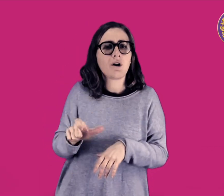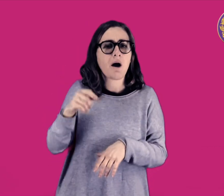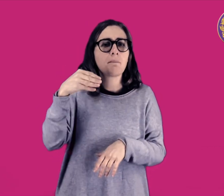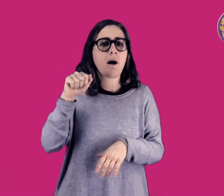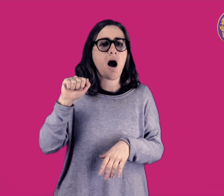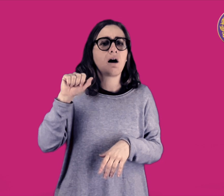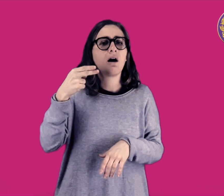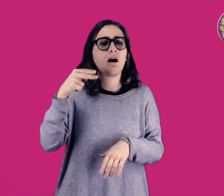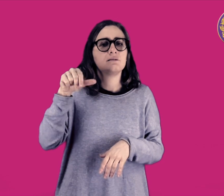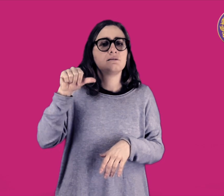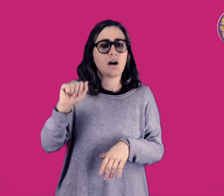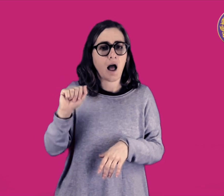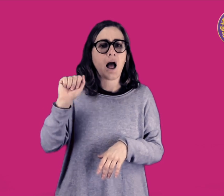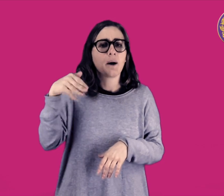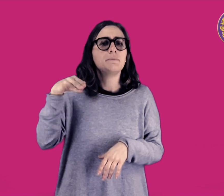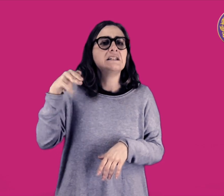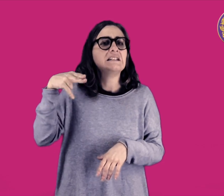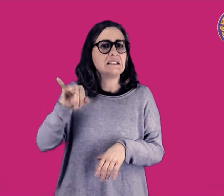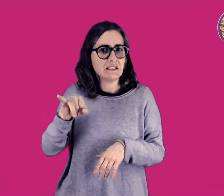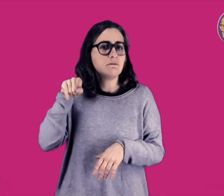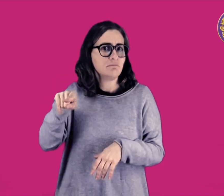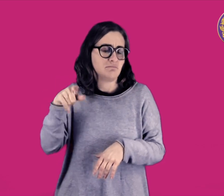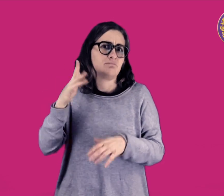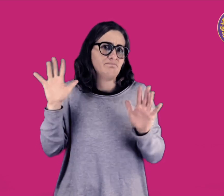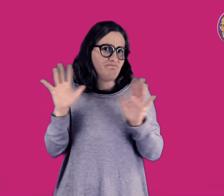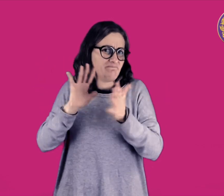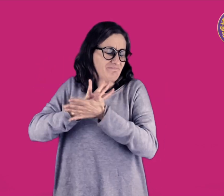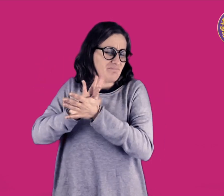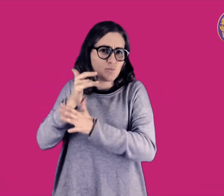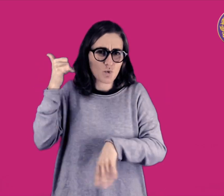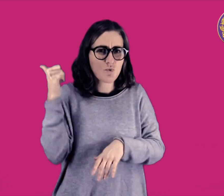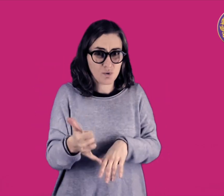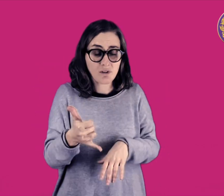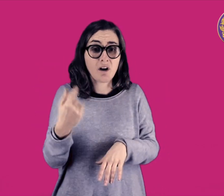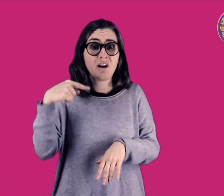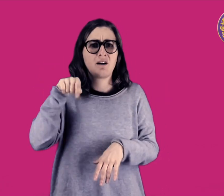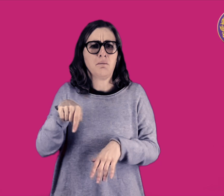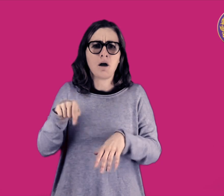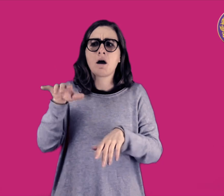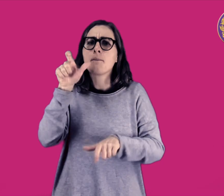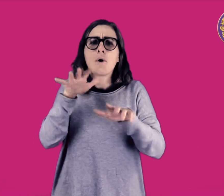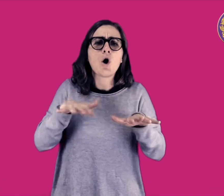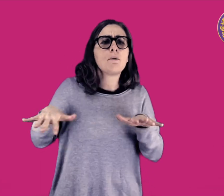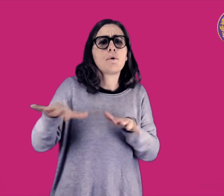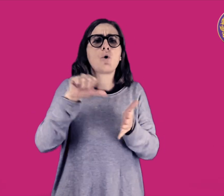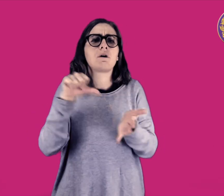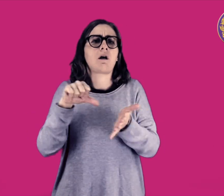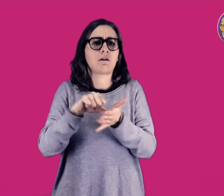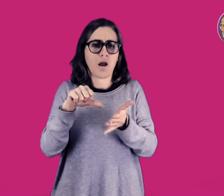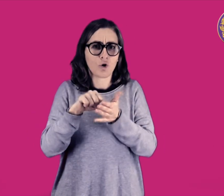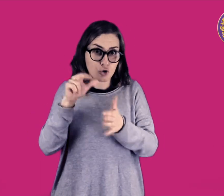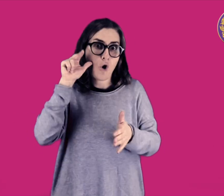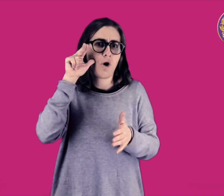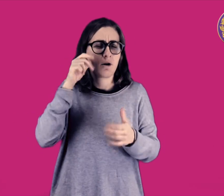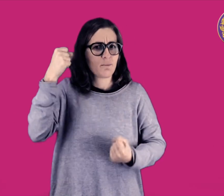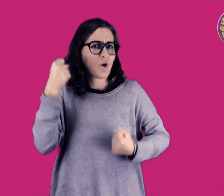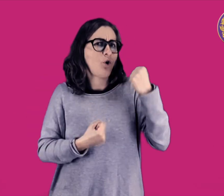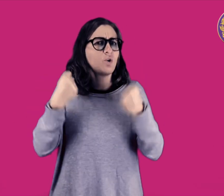dove le donne iraniane continuano a protestare in seguito alla brutale uccisione della giovane Mahsa Amini,